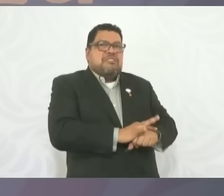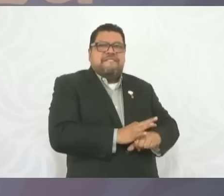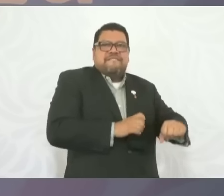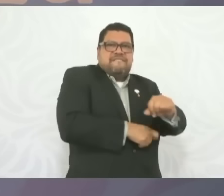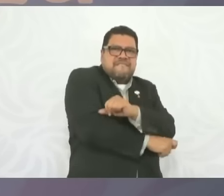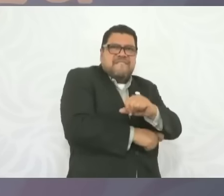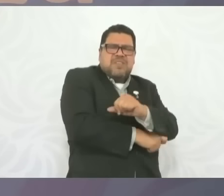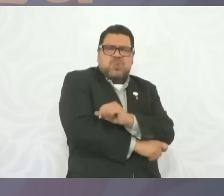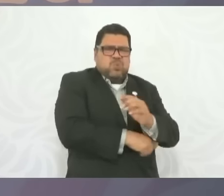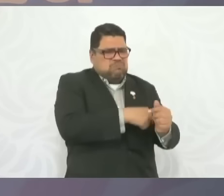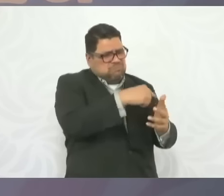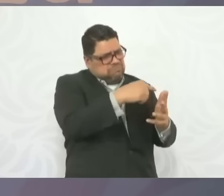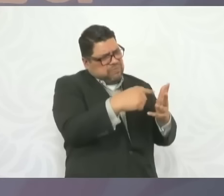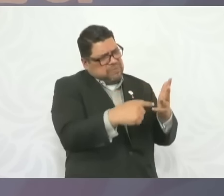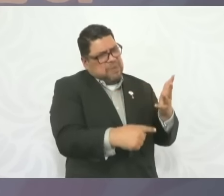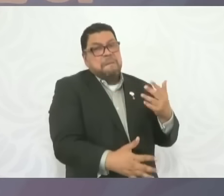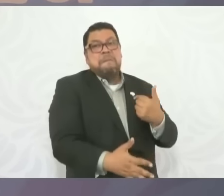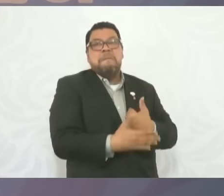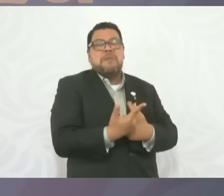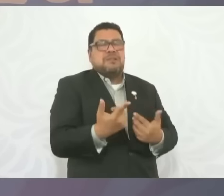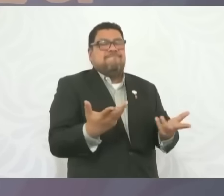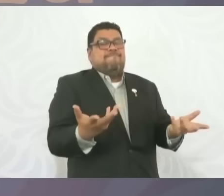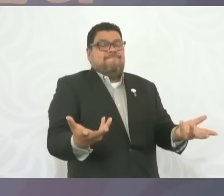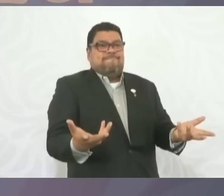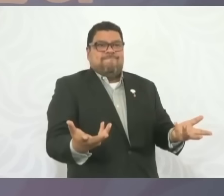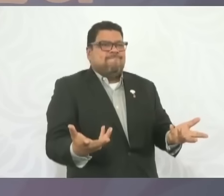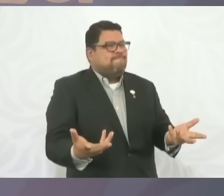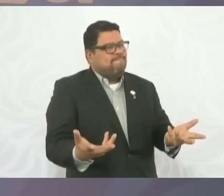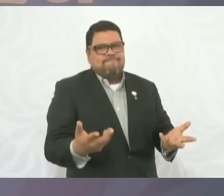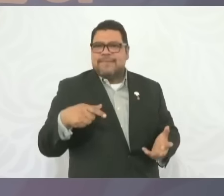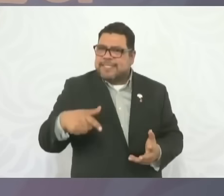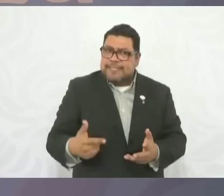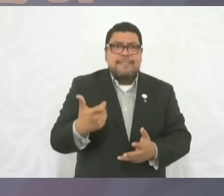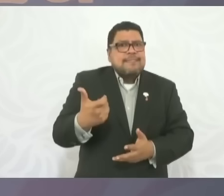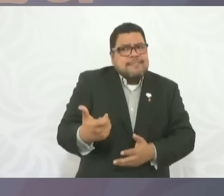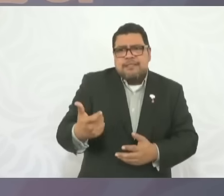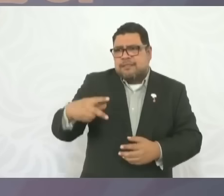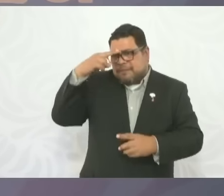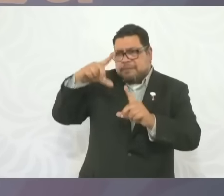Todo ello, solo para darse una idea, hubiese alcanzado para construir el equivaliente a